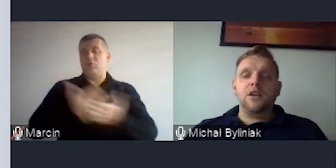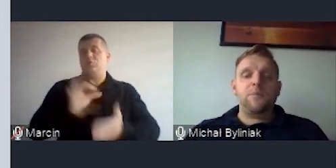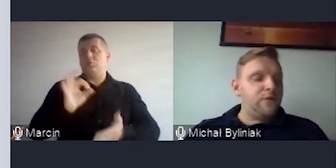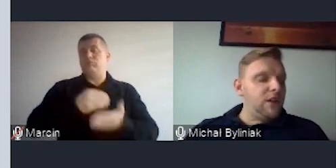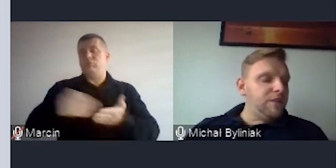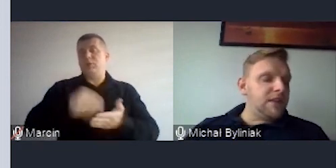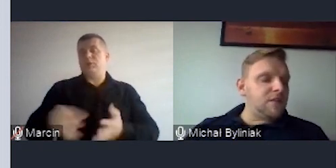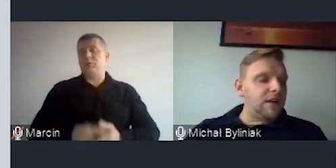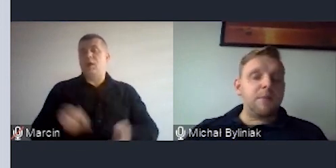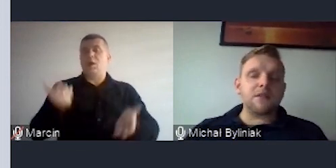I podwójne finansowanie.